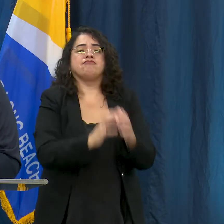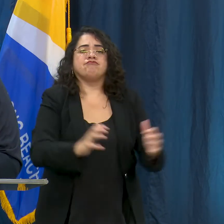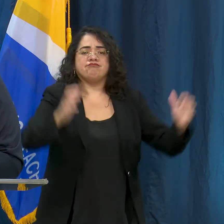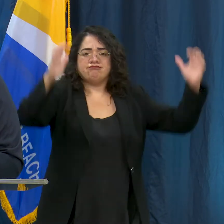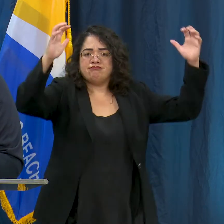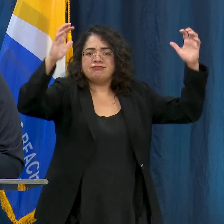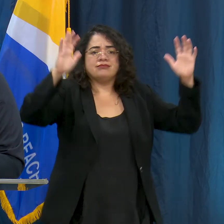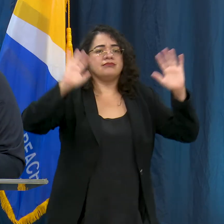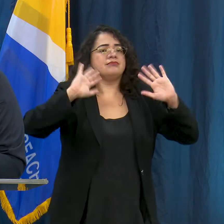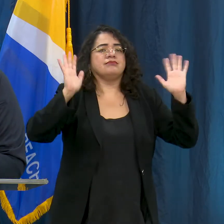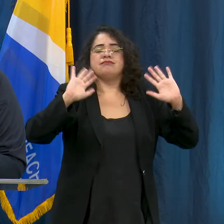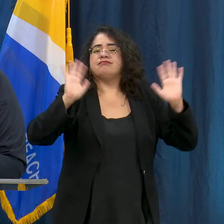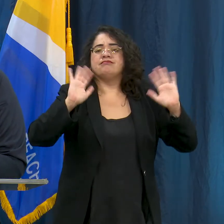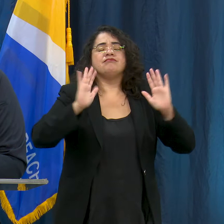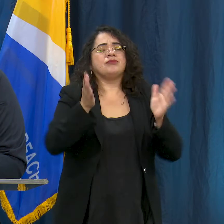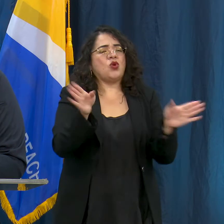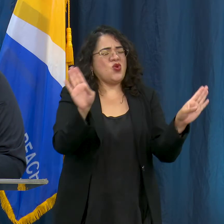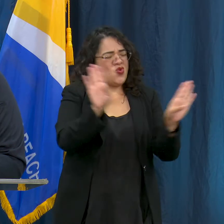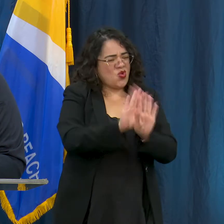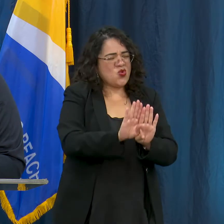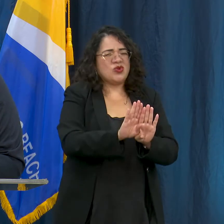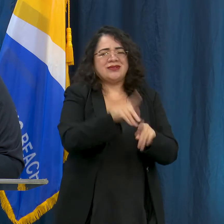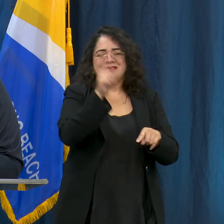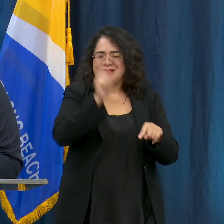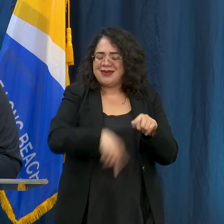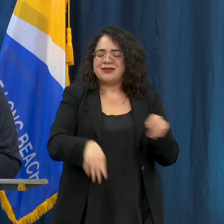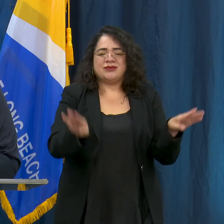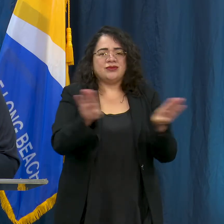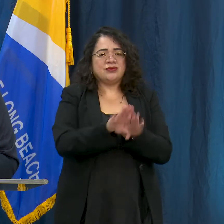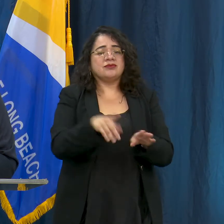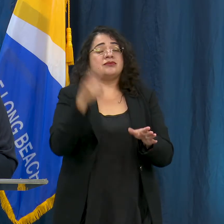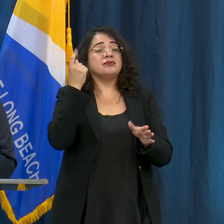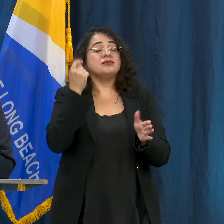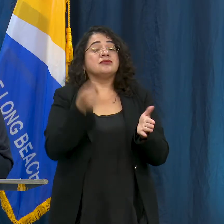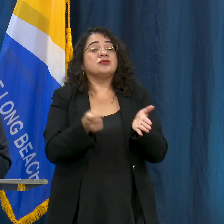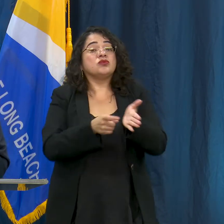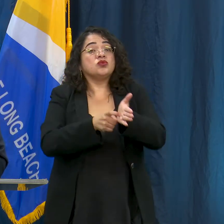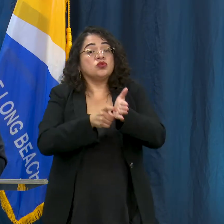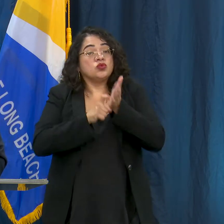pueden abrir pero todos tienen rekey sito's que ayuda nakri r ma Seguros para